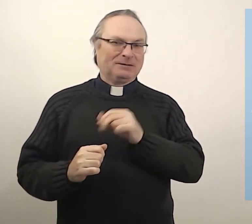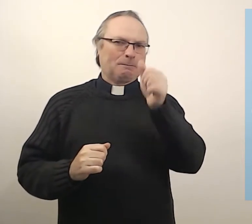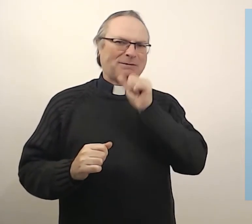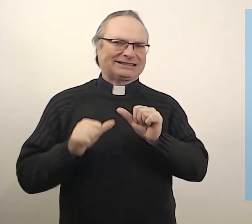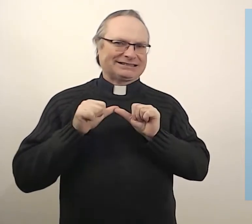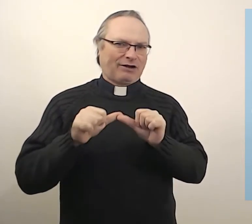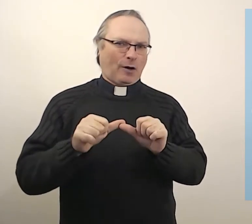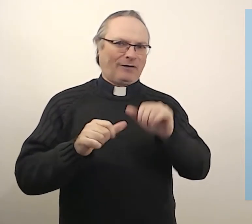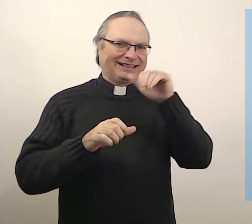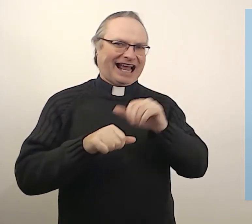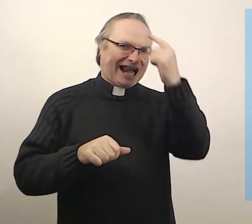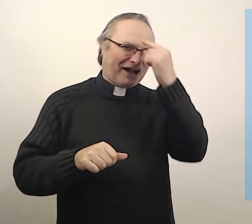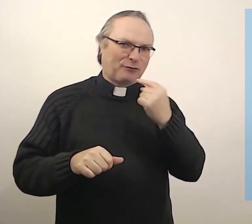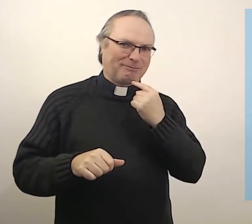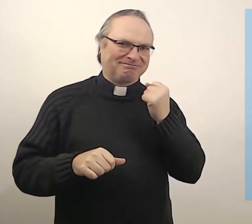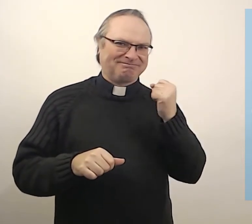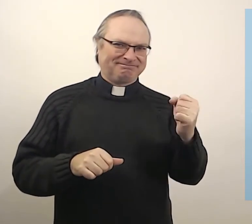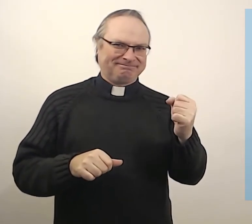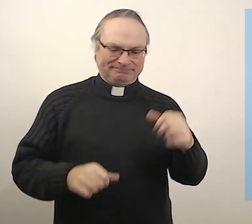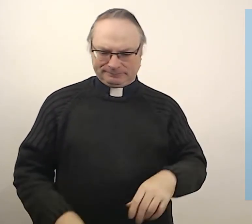Persévérons dans la foi.